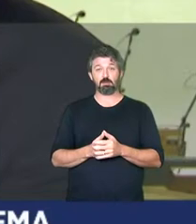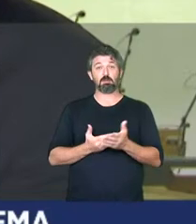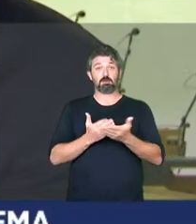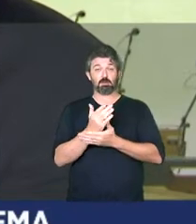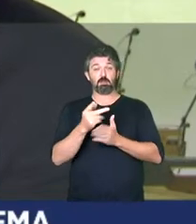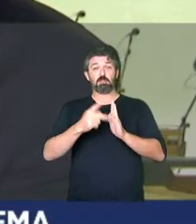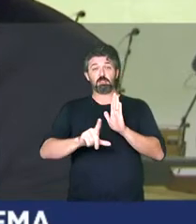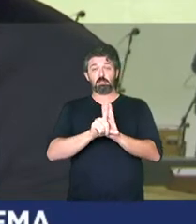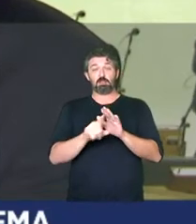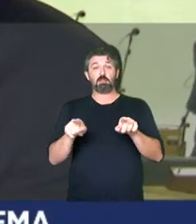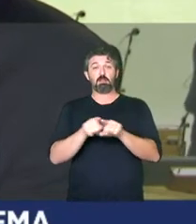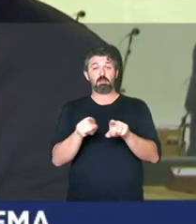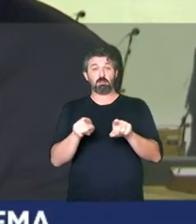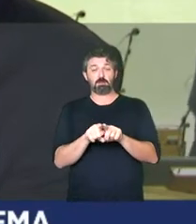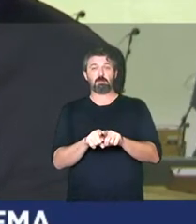PANDEMIA DE COVID-19. FOI APROVADO TAMBÉM O PROJETO DE